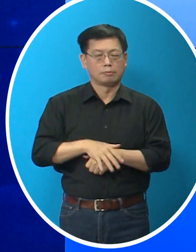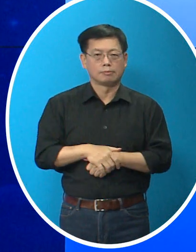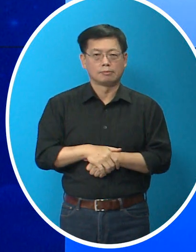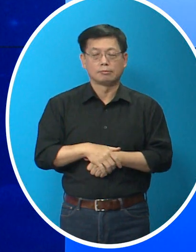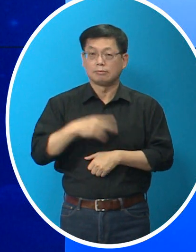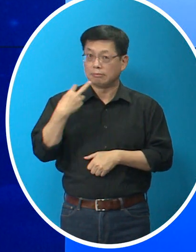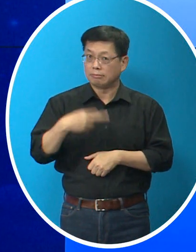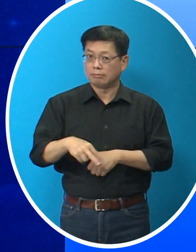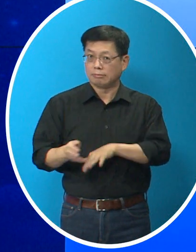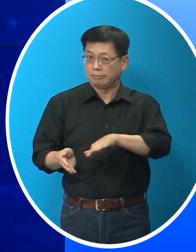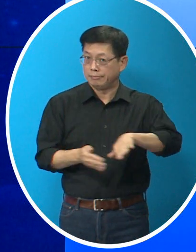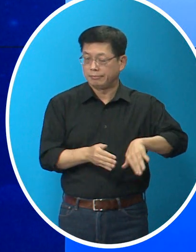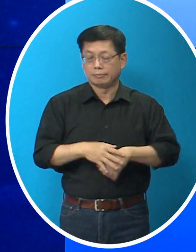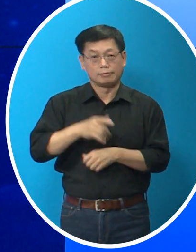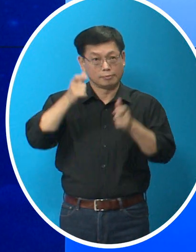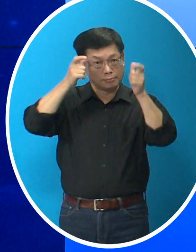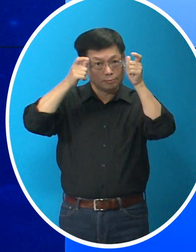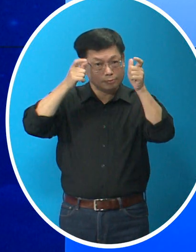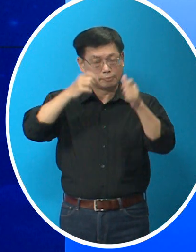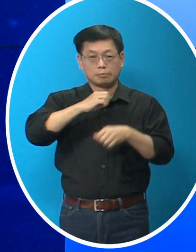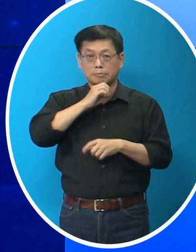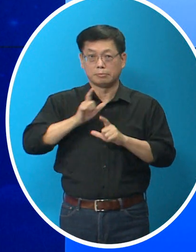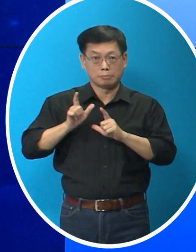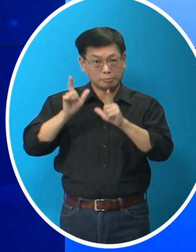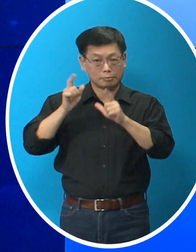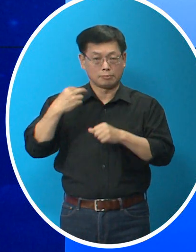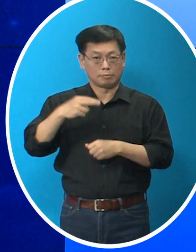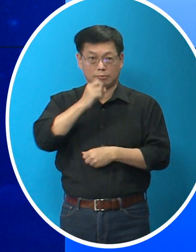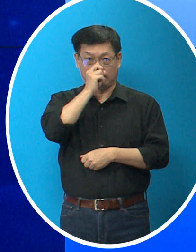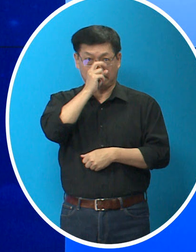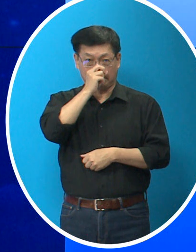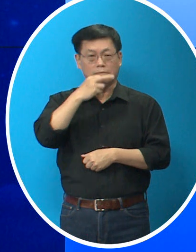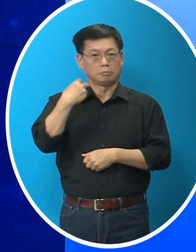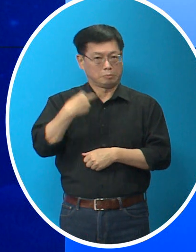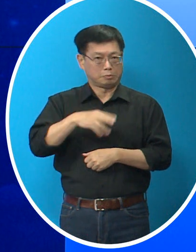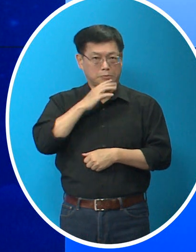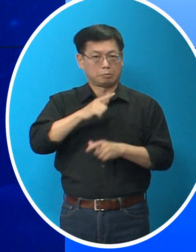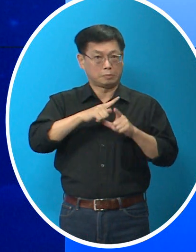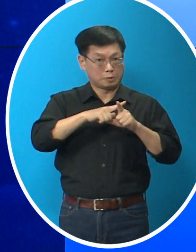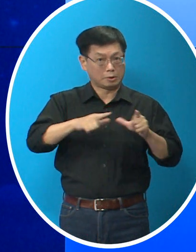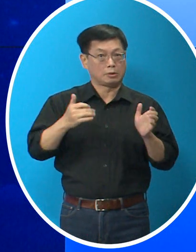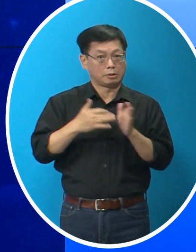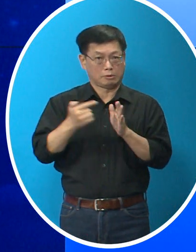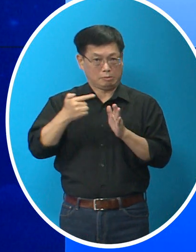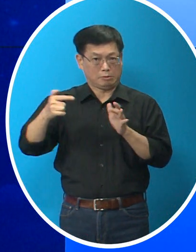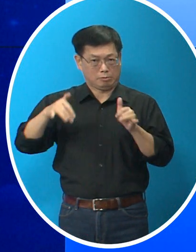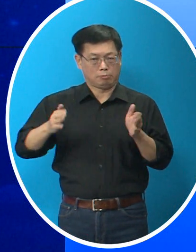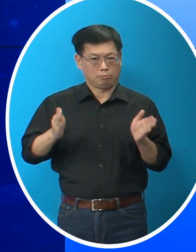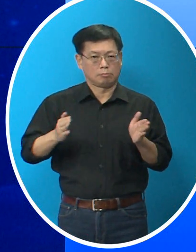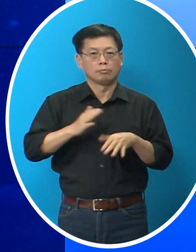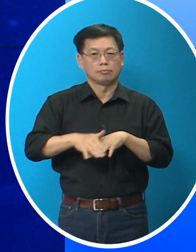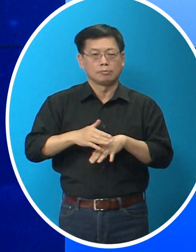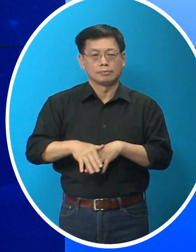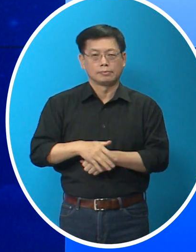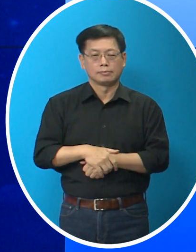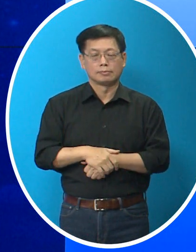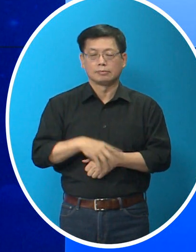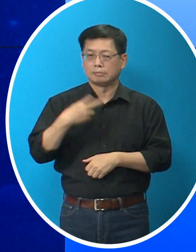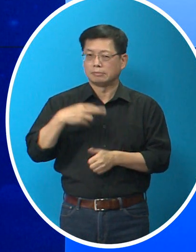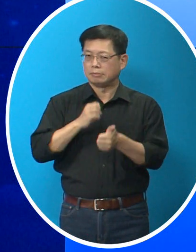另外在高雄、屏東跟宜蘭地區 甚至有大雨或豪雨發生的機會 要提醒大家的就是